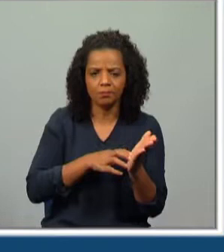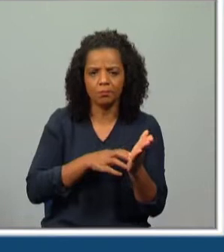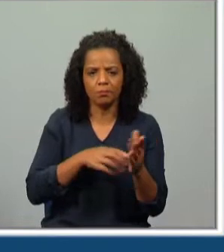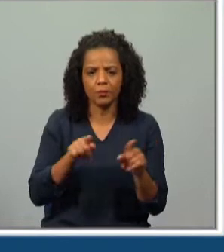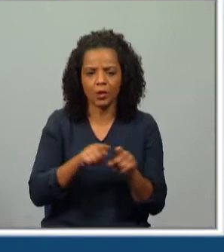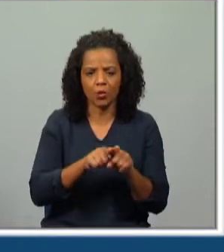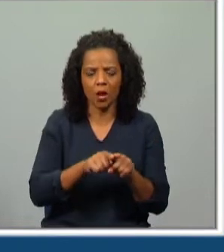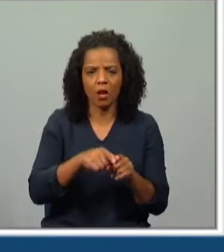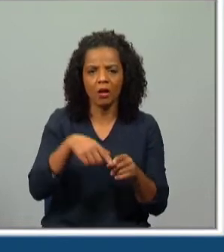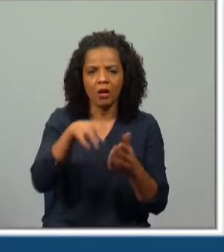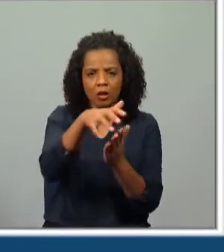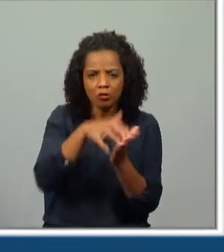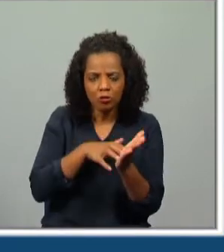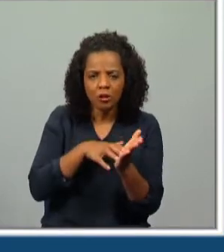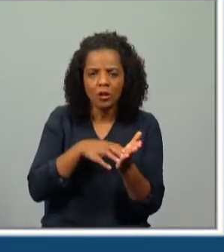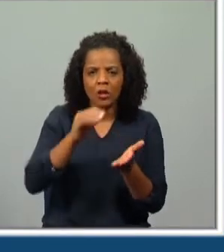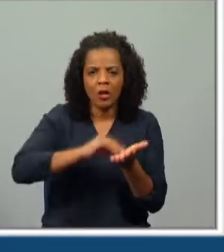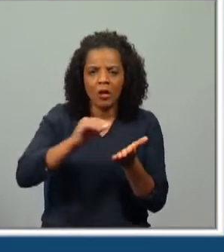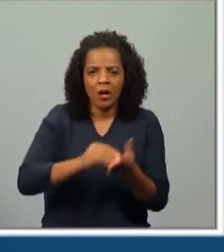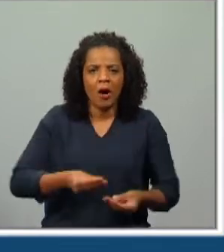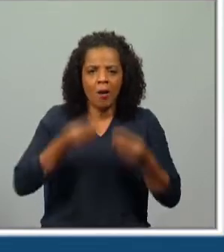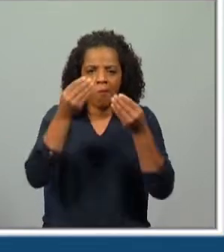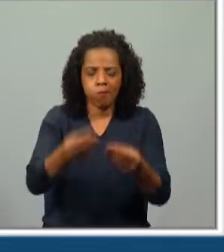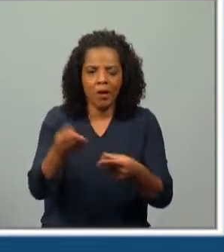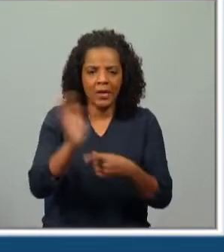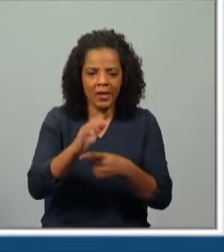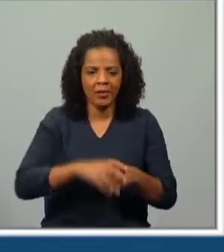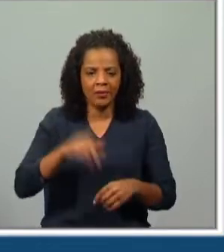argumentos para o cinema e também foi cineasta e foi a ativista político e 劇本，也是電影製片人和政治活動家